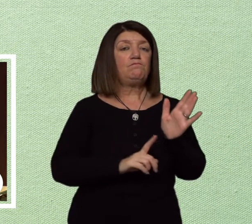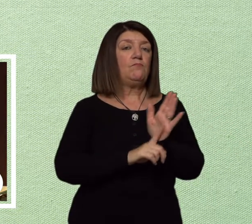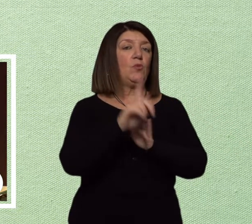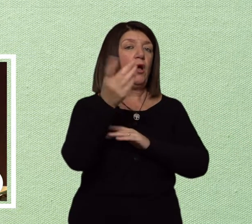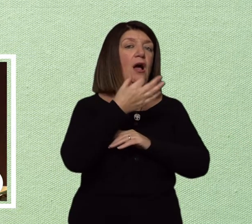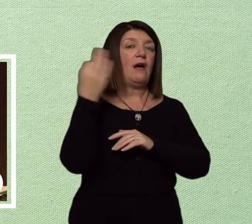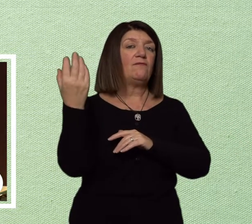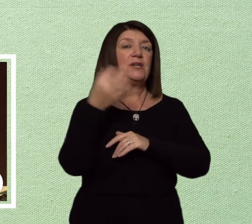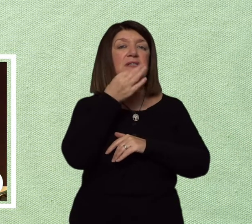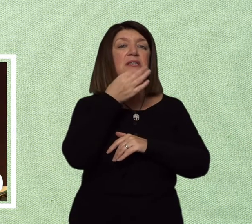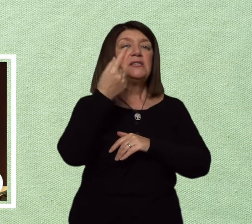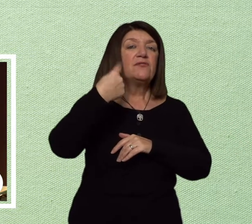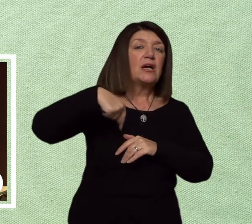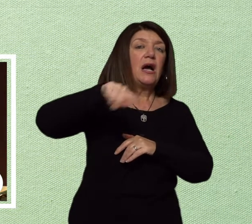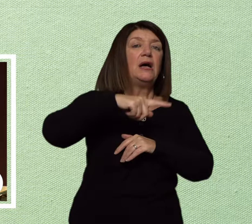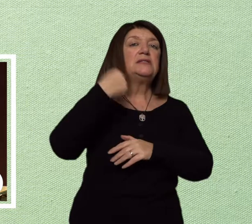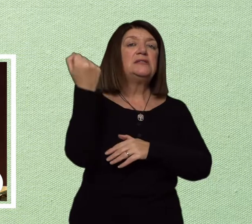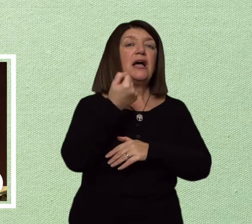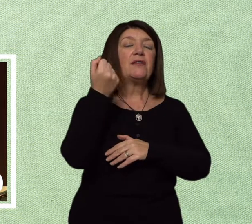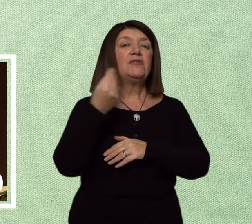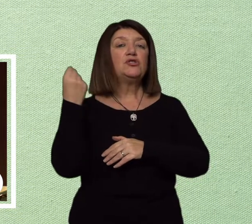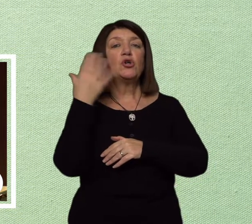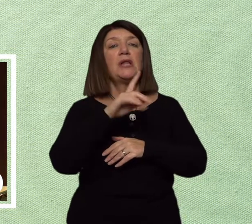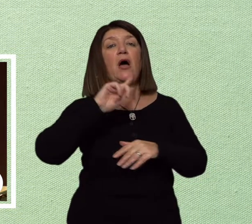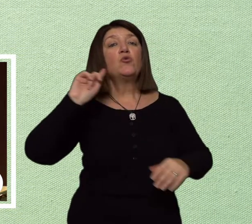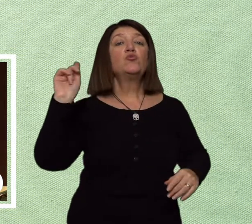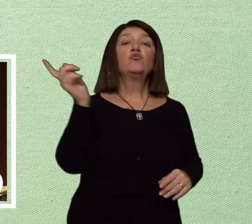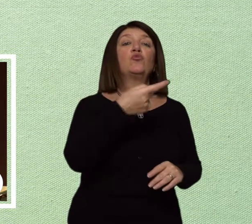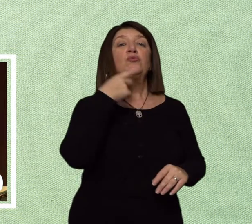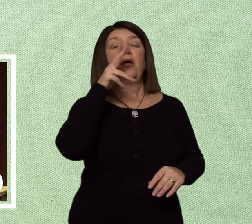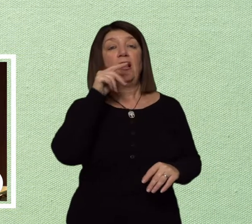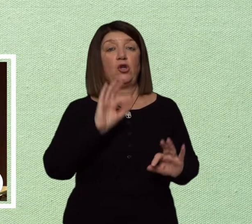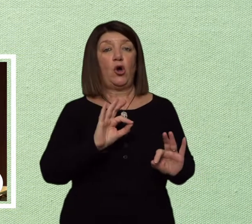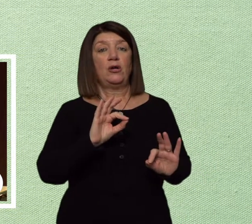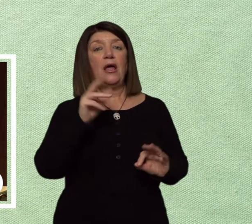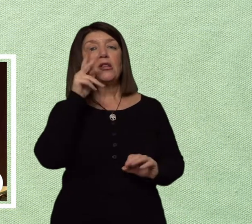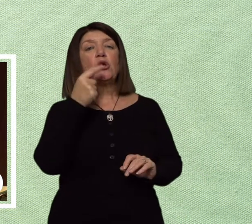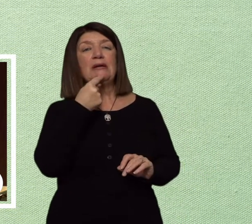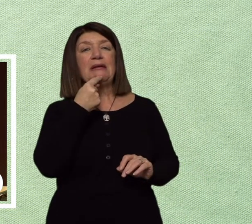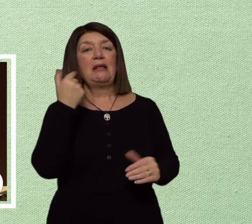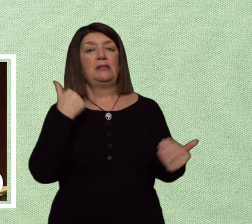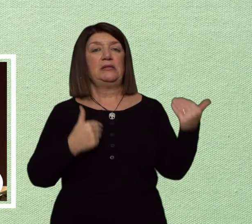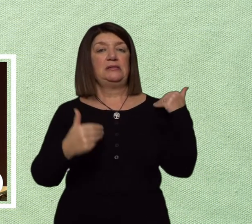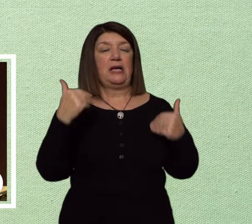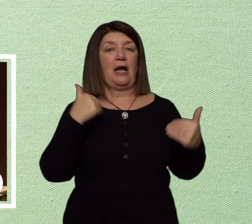servizio è proprio dedicato a tutte le donne con disabilità, con tutte le diverse disabilità